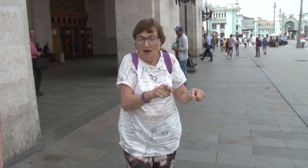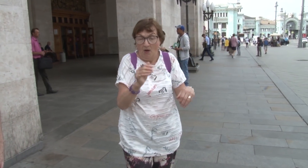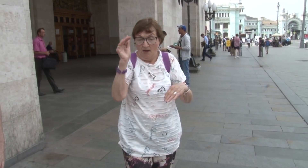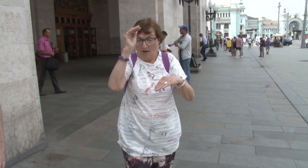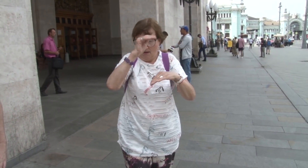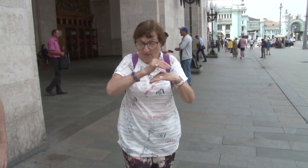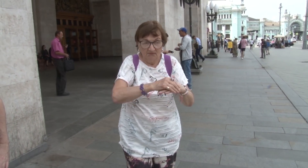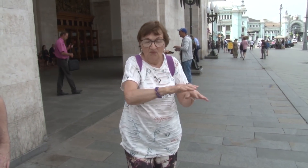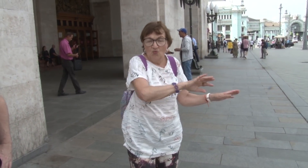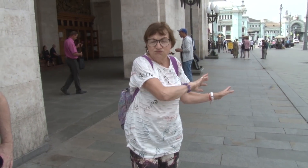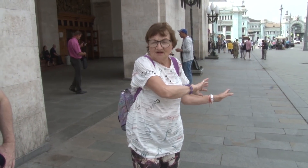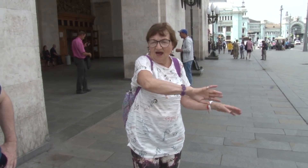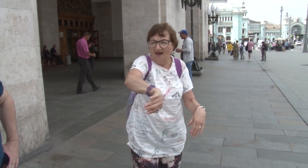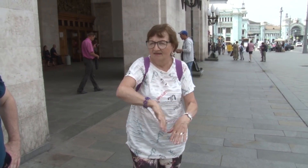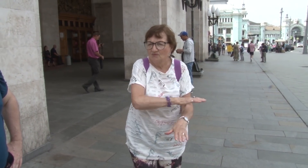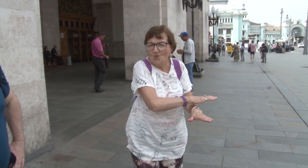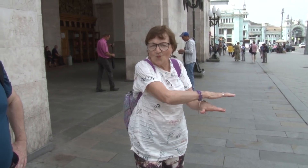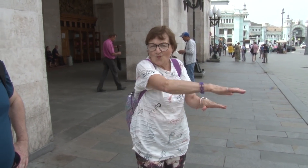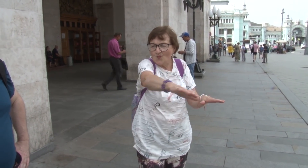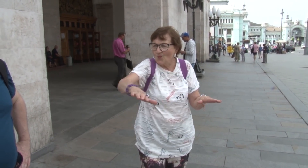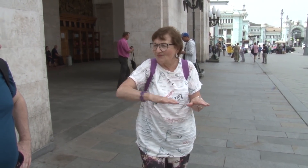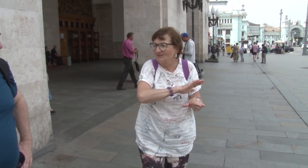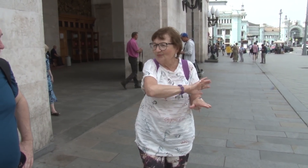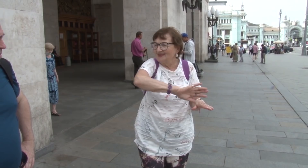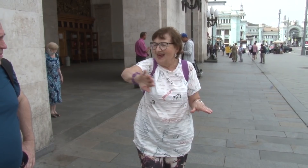А вечером все убирали, площадь пустела.